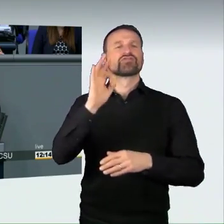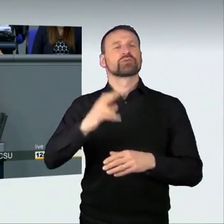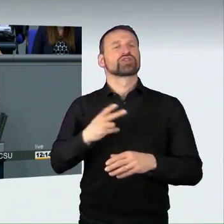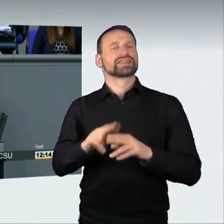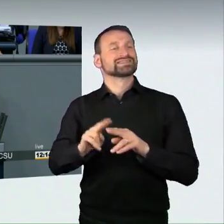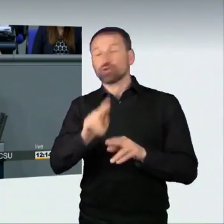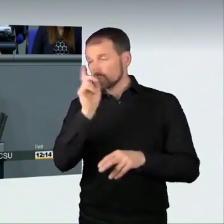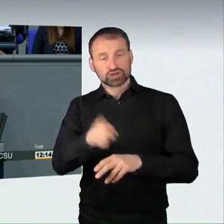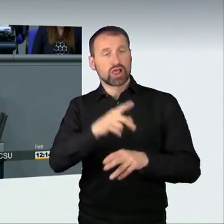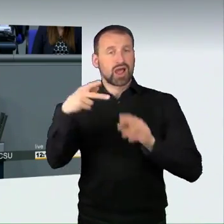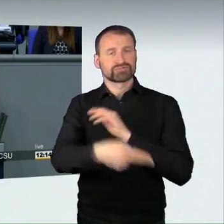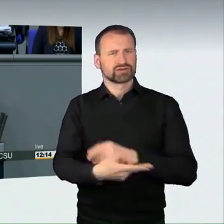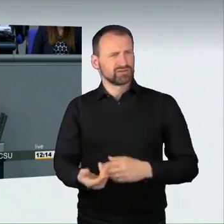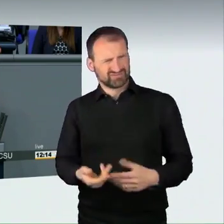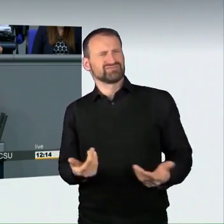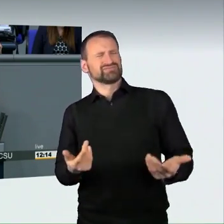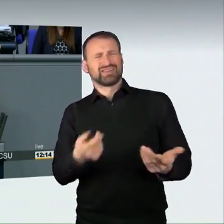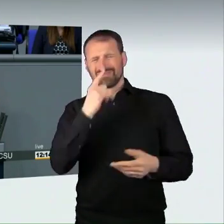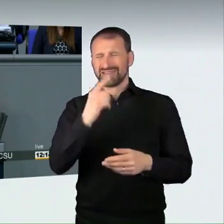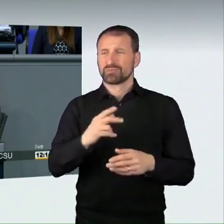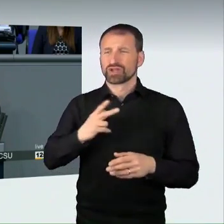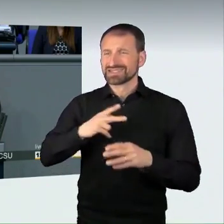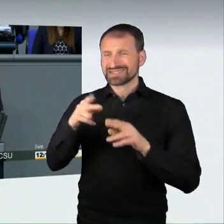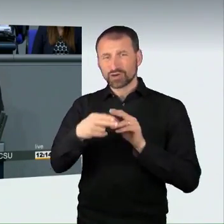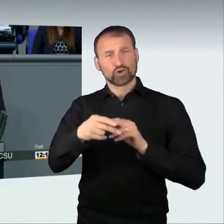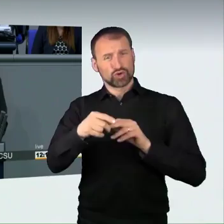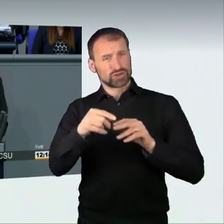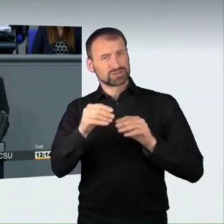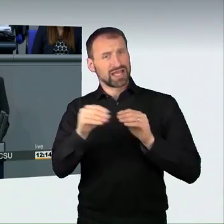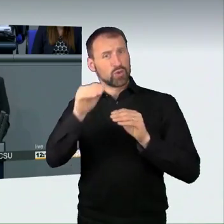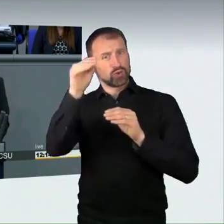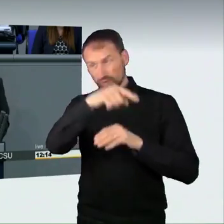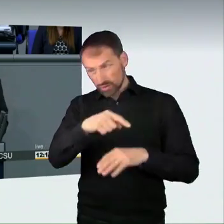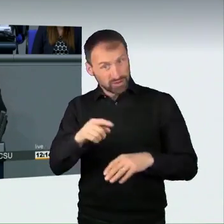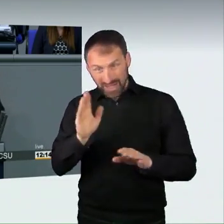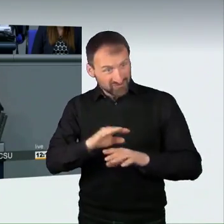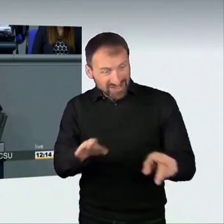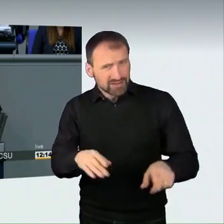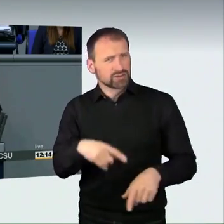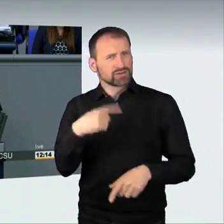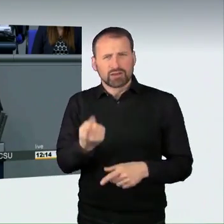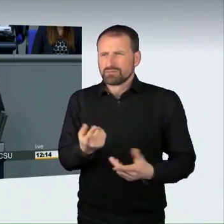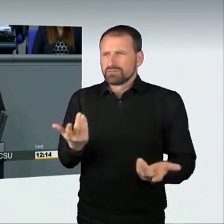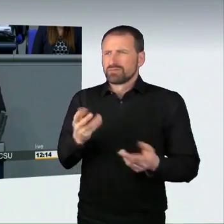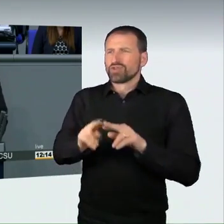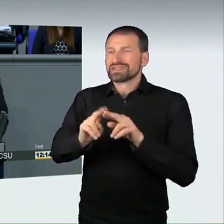massive Einschnitte vorzunehmen, führen? Das führt doch nur dazu, dass diese Modernisierungen unter dem Strich nicht mehr wirtschaftlich tragbar sind